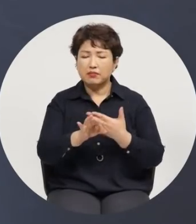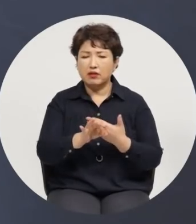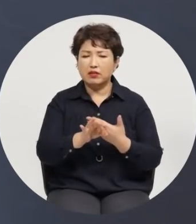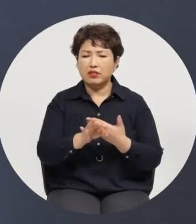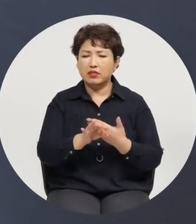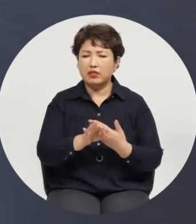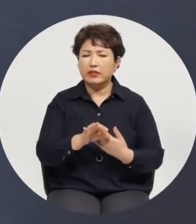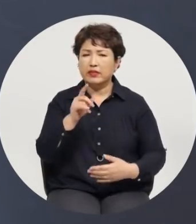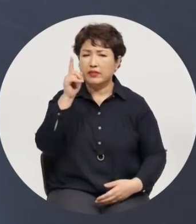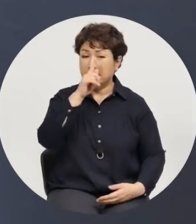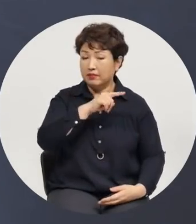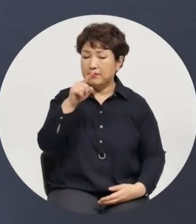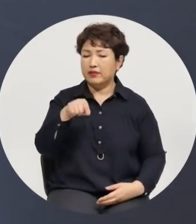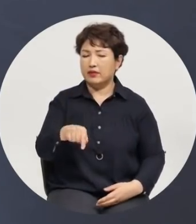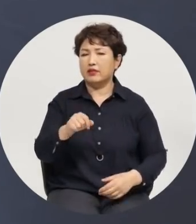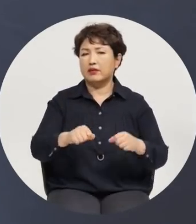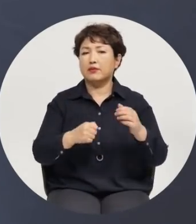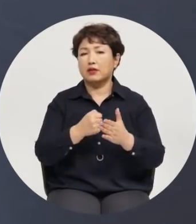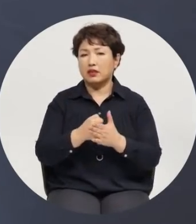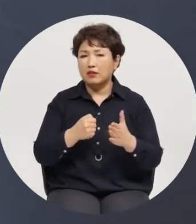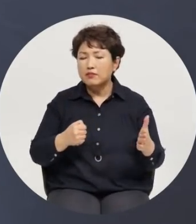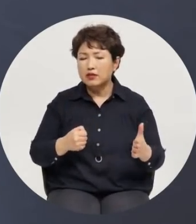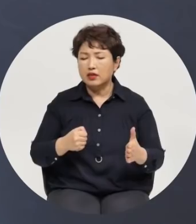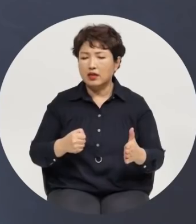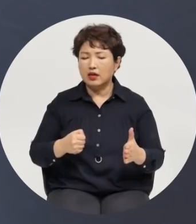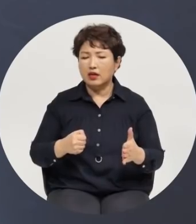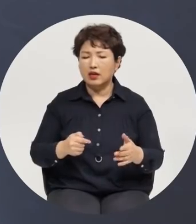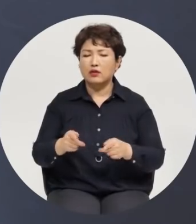그것은 얘기해야 하겠죠